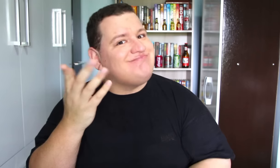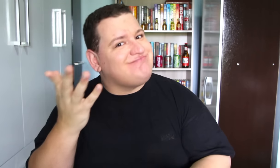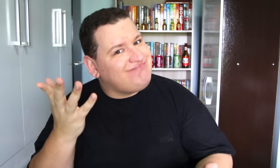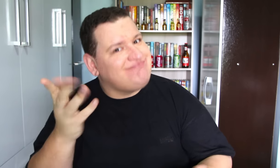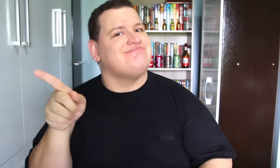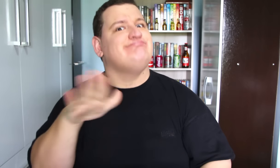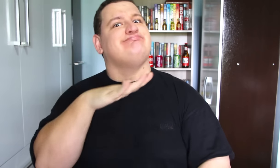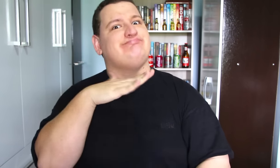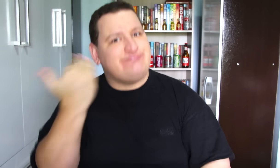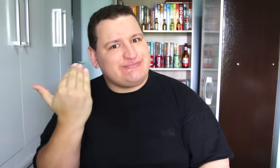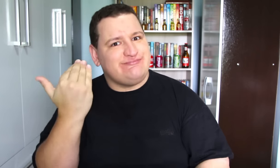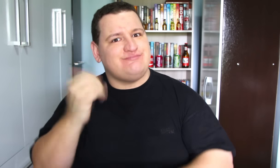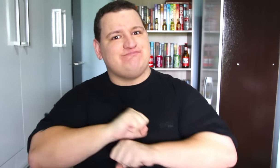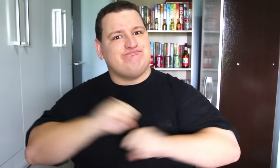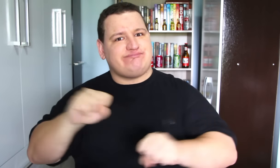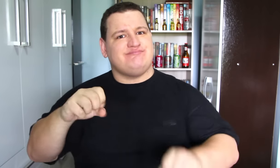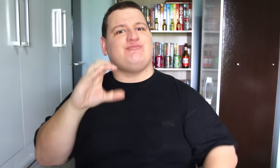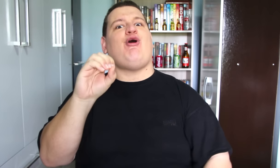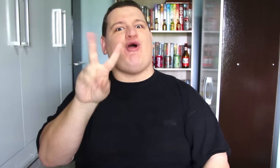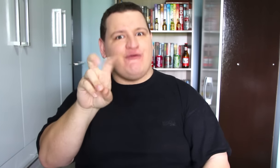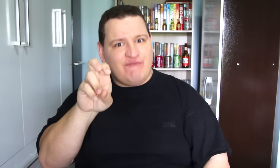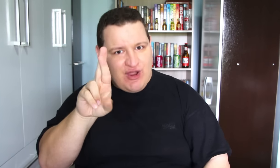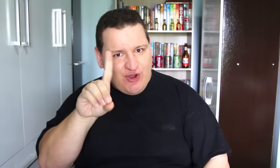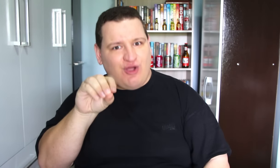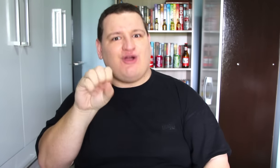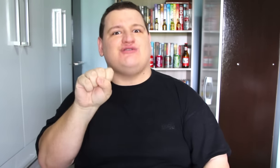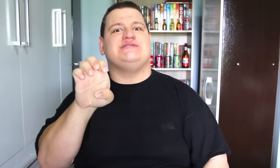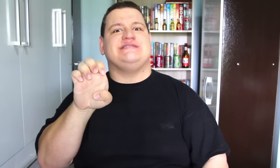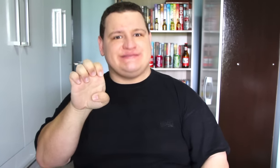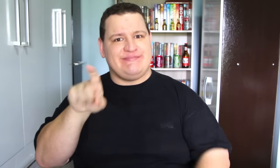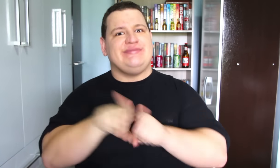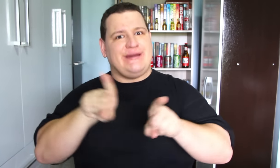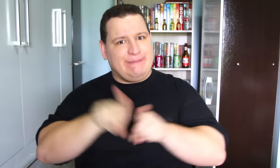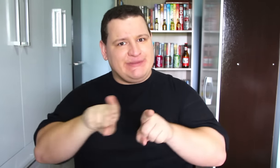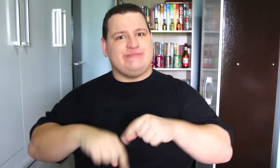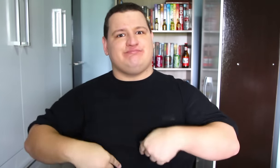Ele também morreu por overdose.